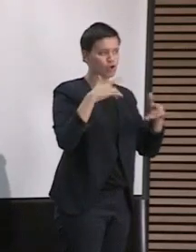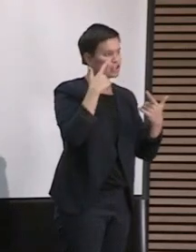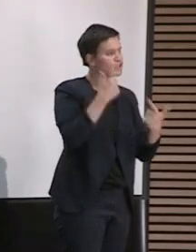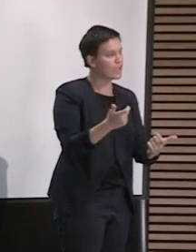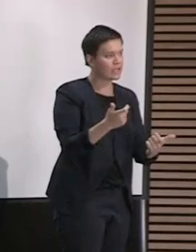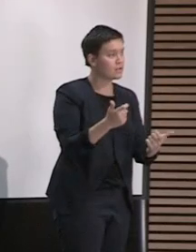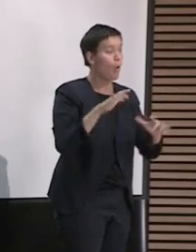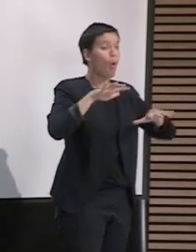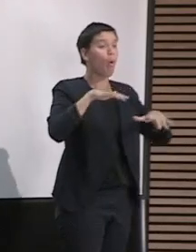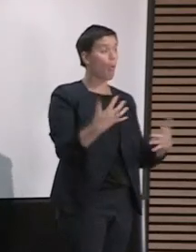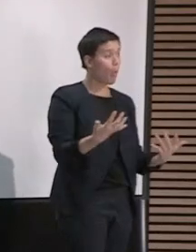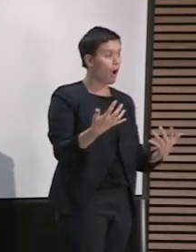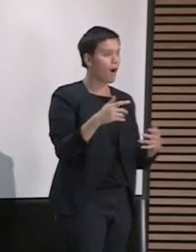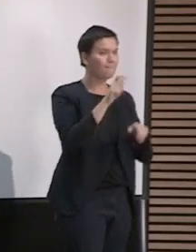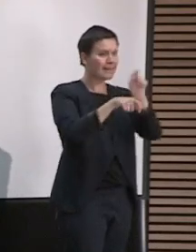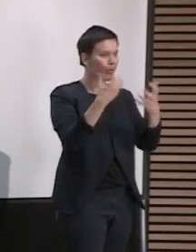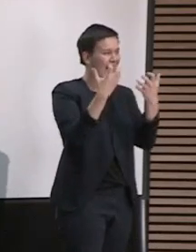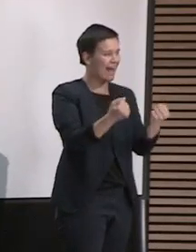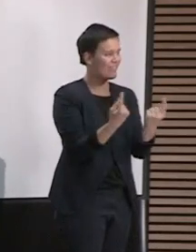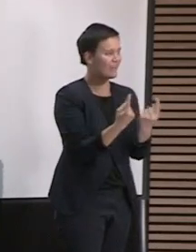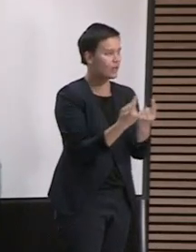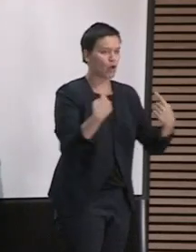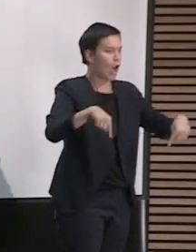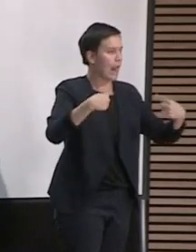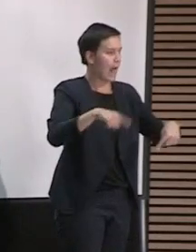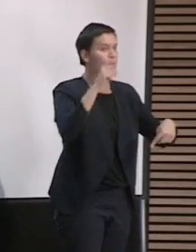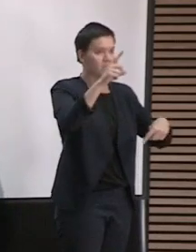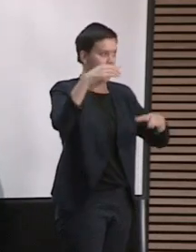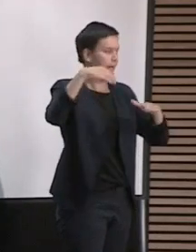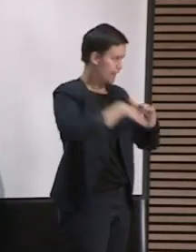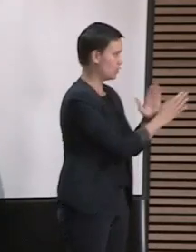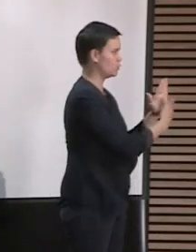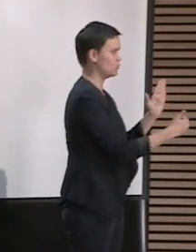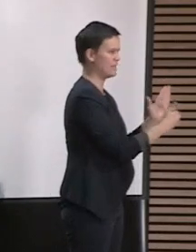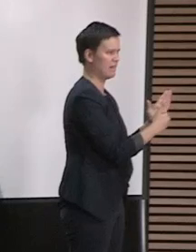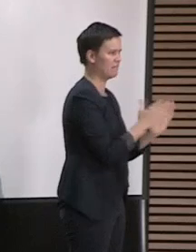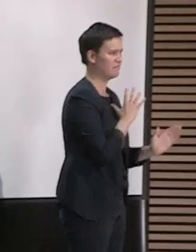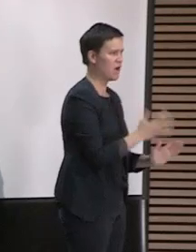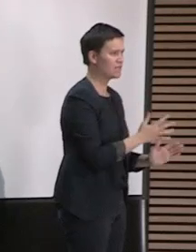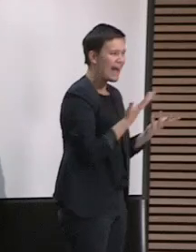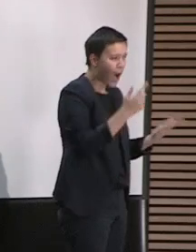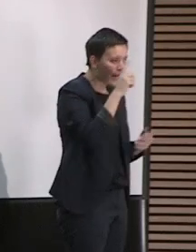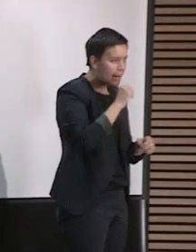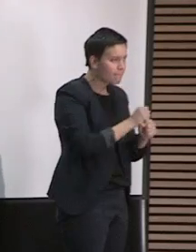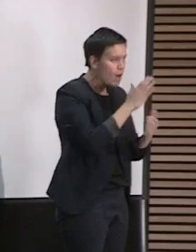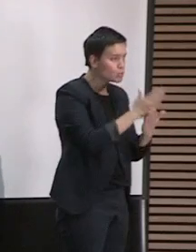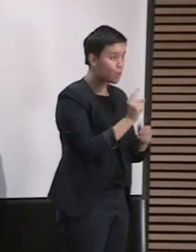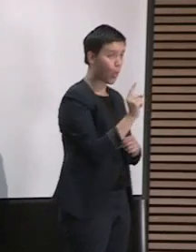keehi kua paahitia e tatou. Auckland Airport i te Papa 3 ahakoa kaore i a raatau kua